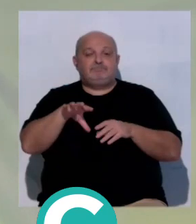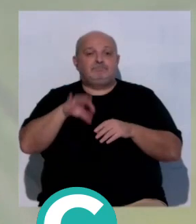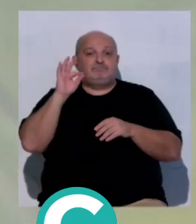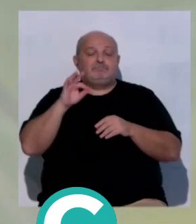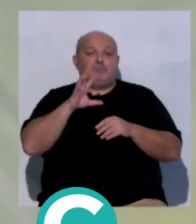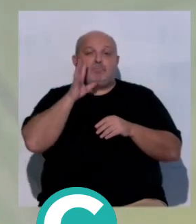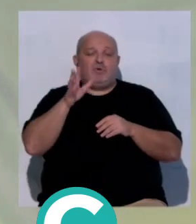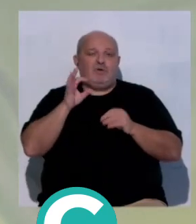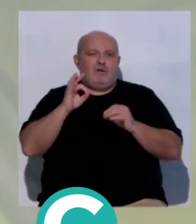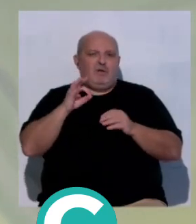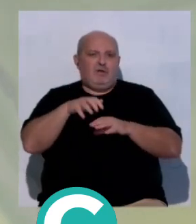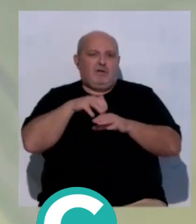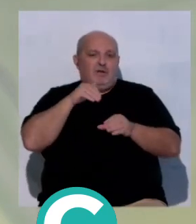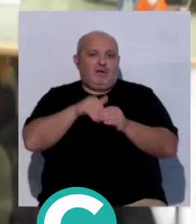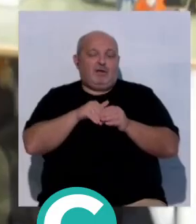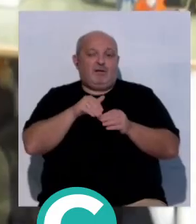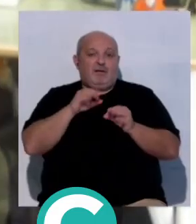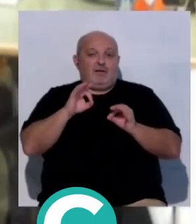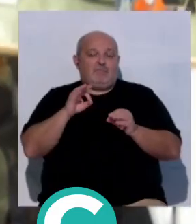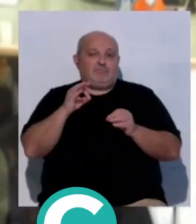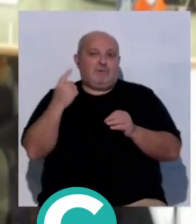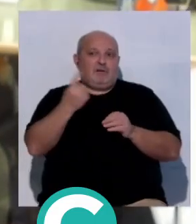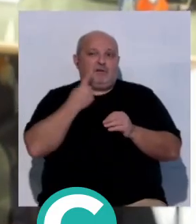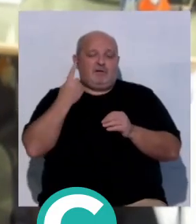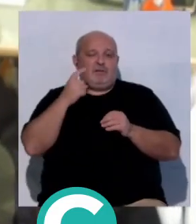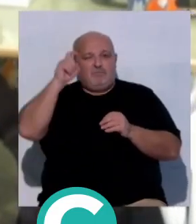por sufragio universal Aunque el voto es ponderado entre los profesores personal